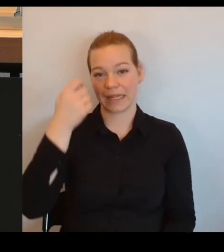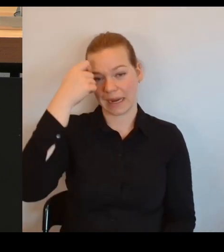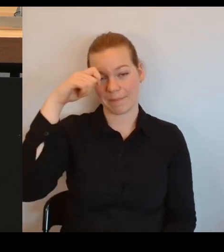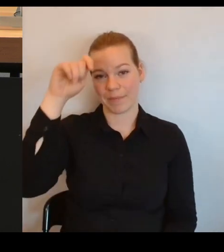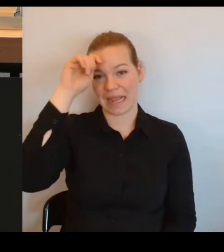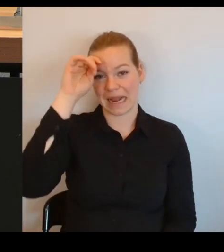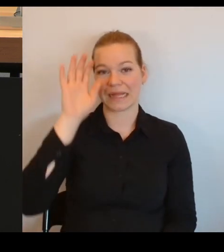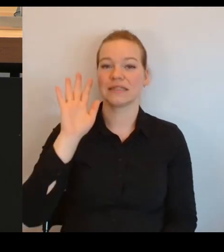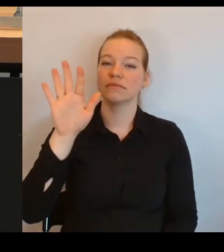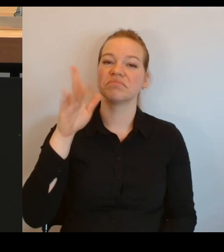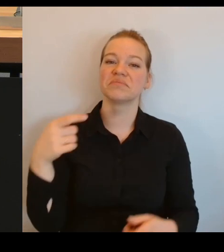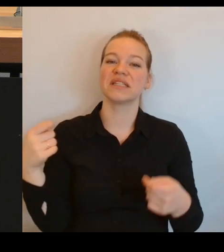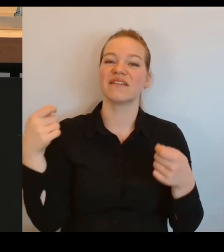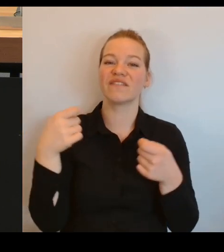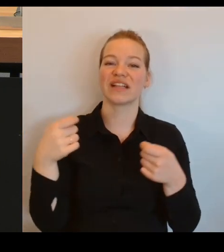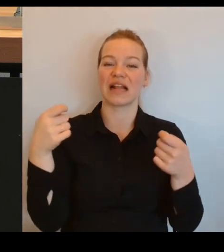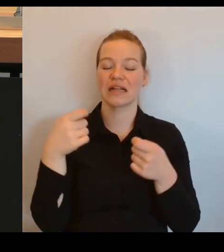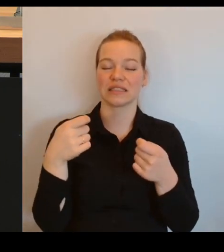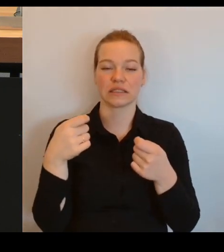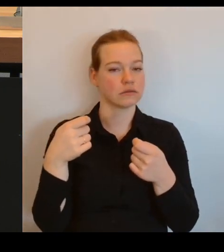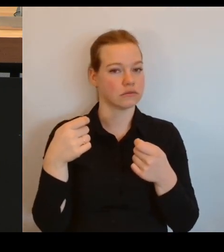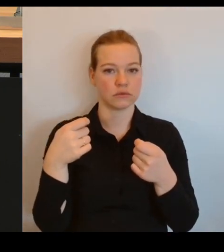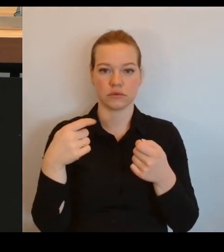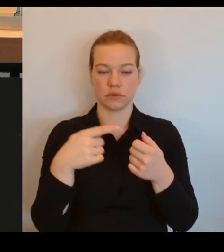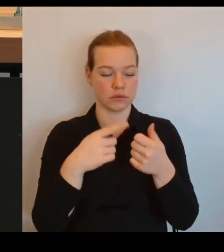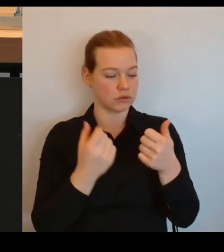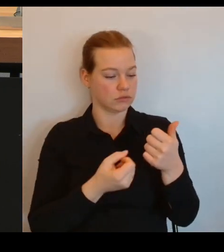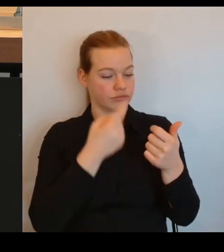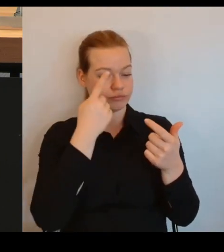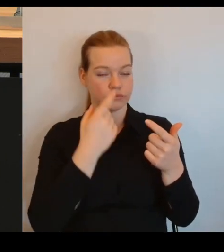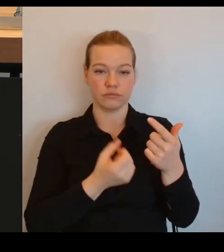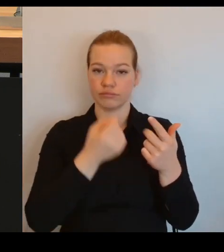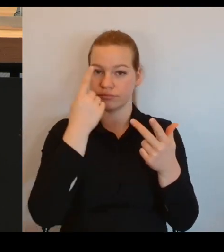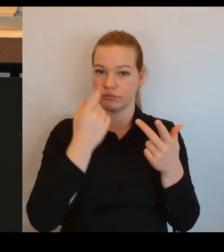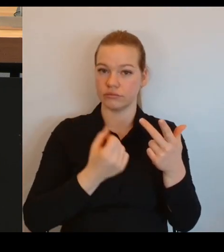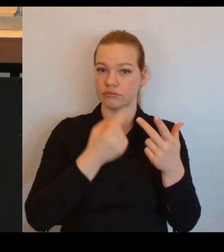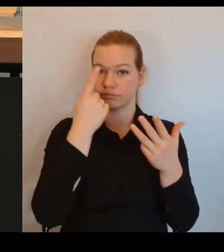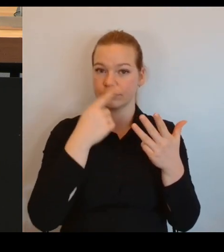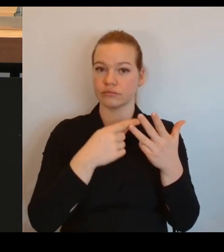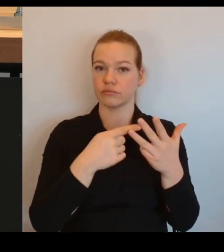Problemlagen und finanzieller Mangel verwaltung. Dabei muss das so nicht sein.